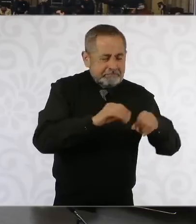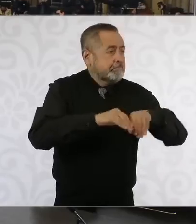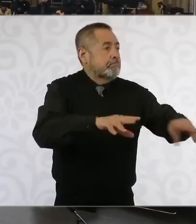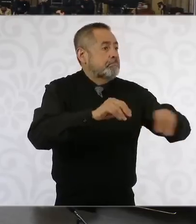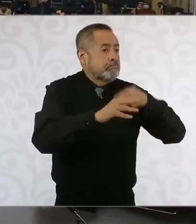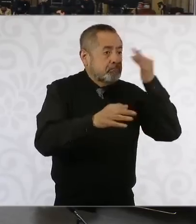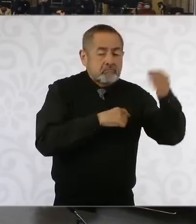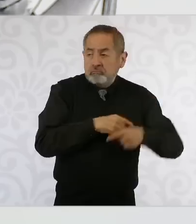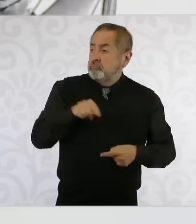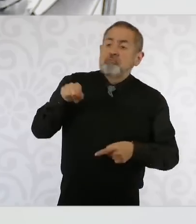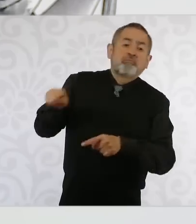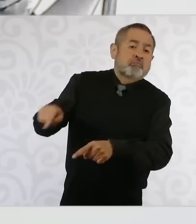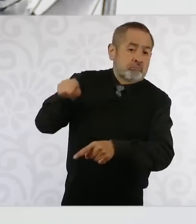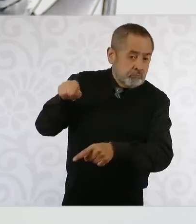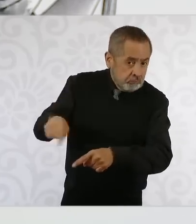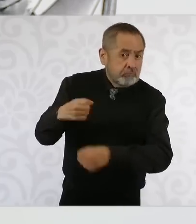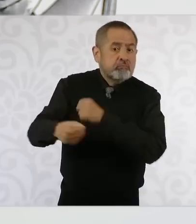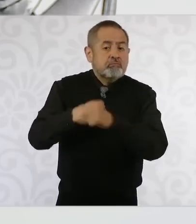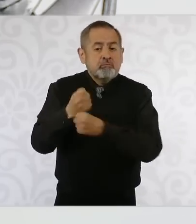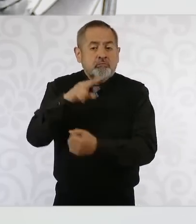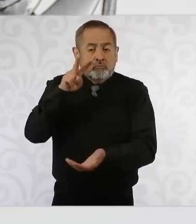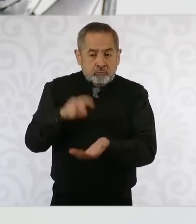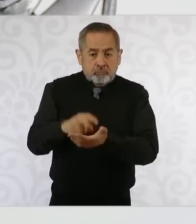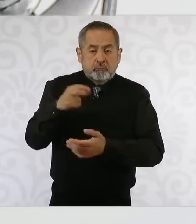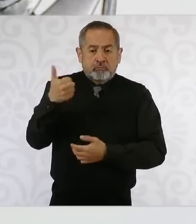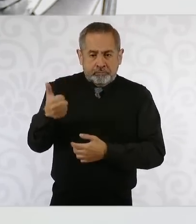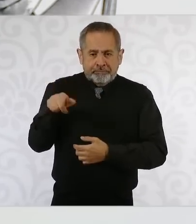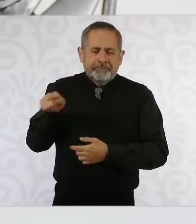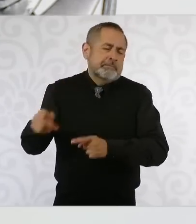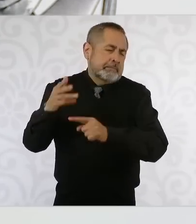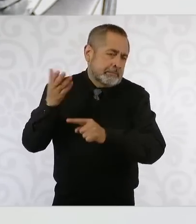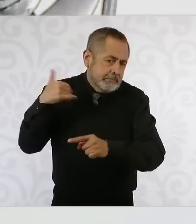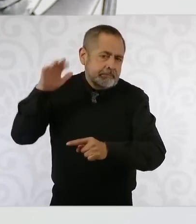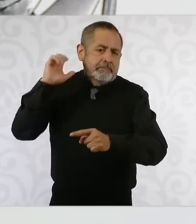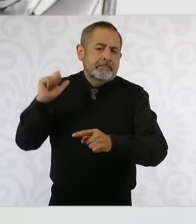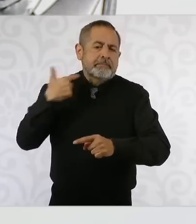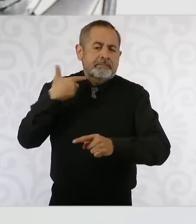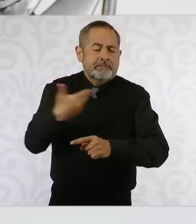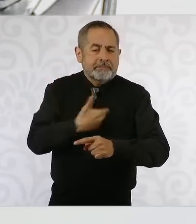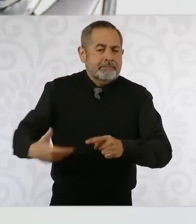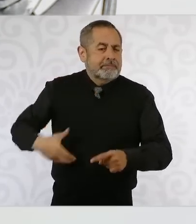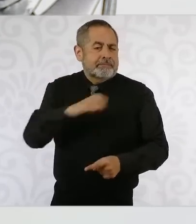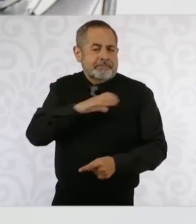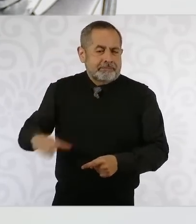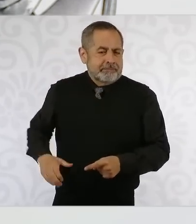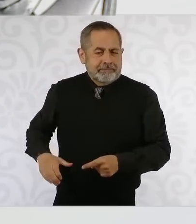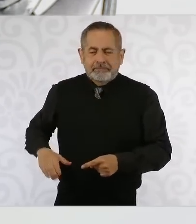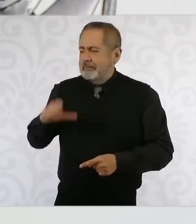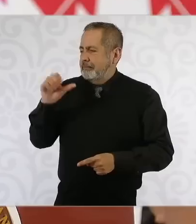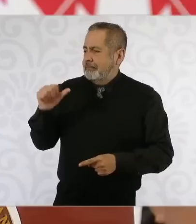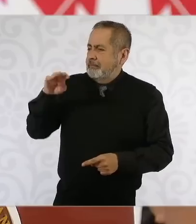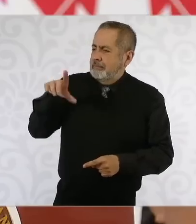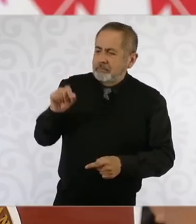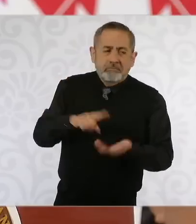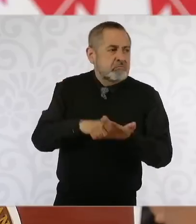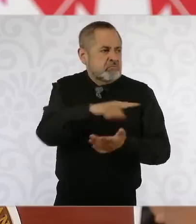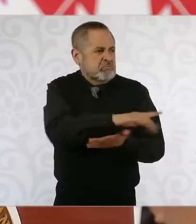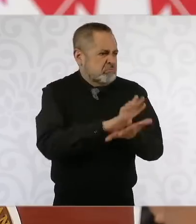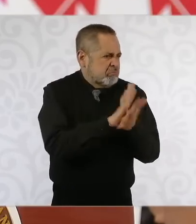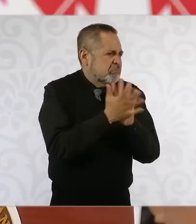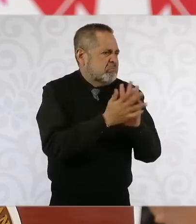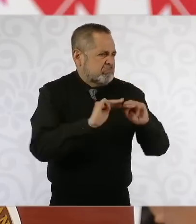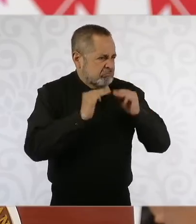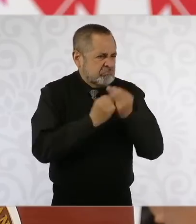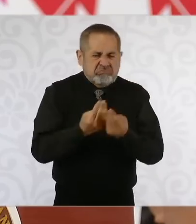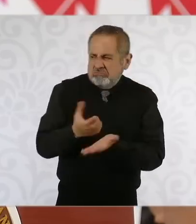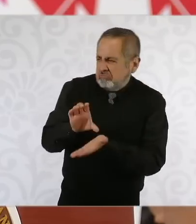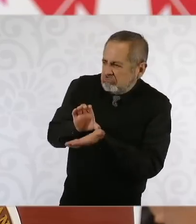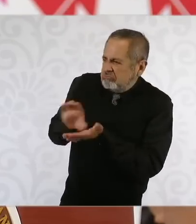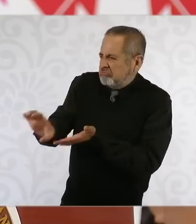2006 en la campaña de El entonces candidato Andrés Manuel López Obrador un financiamiento ilícito que